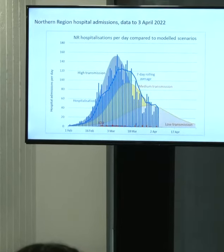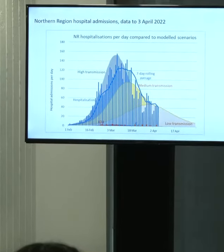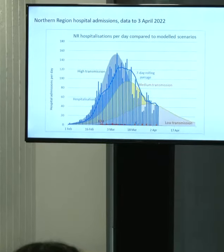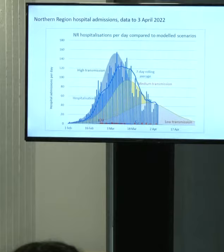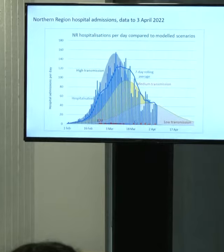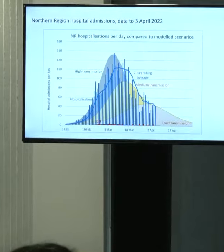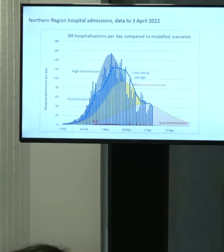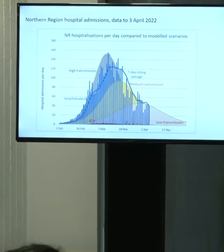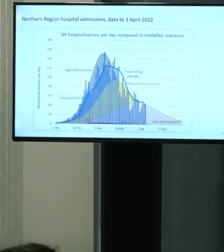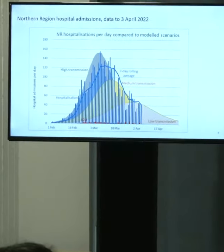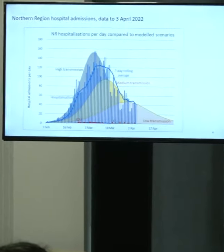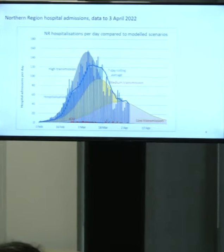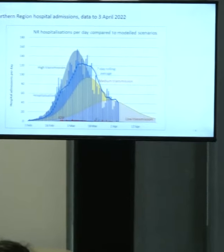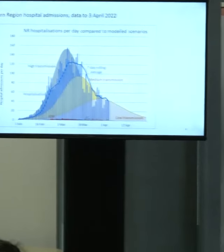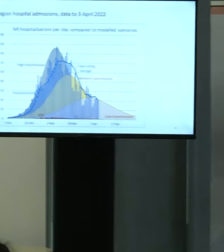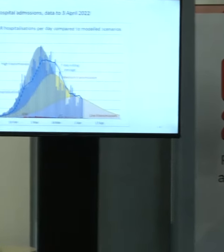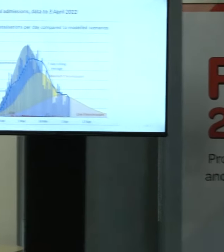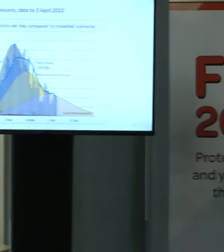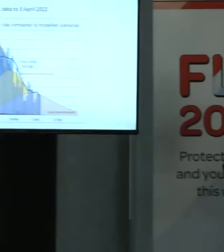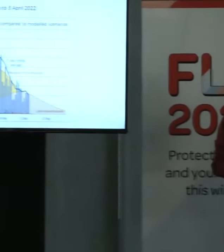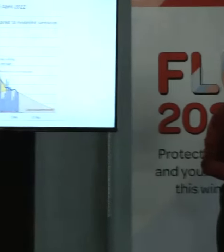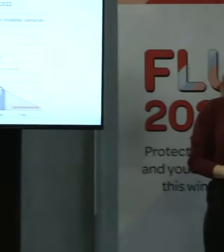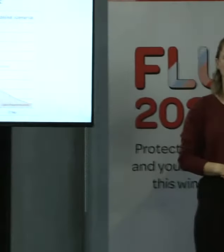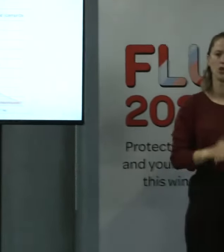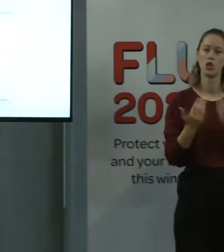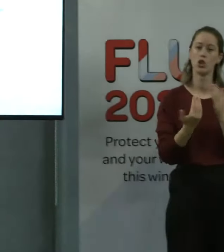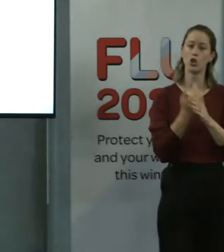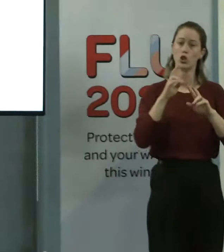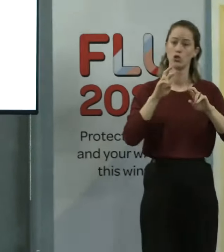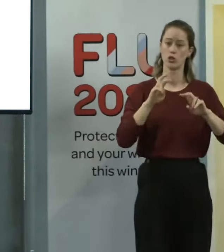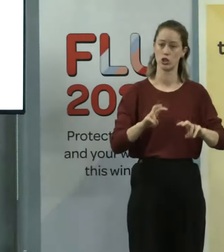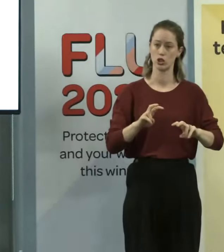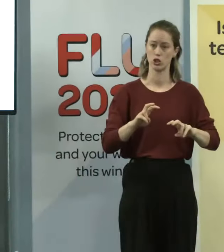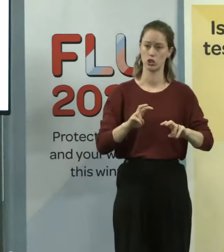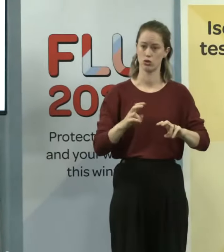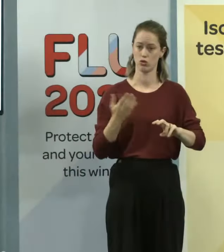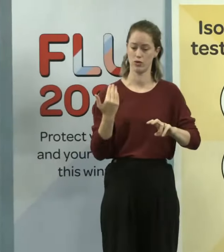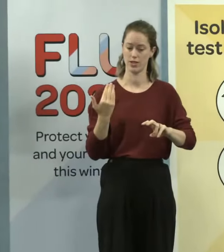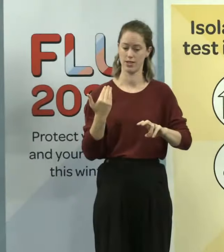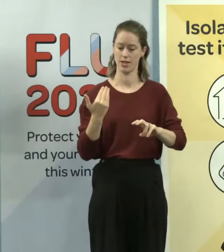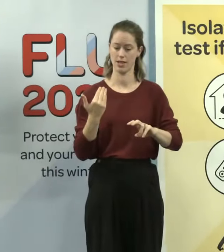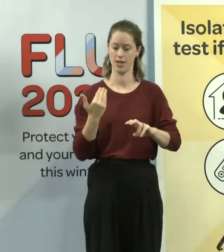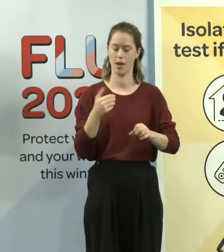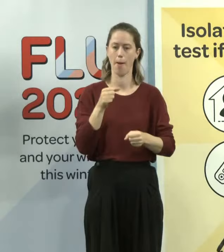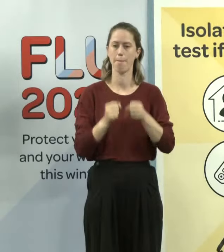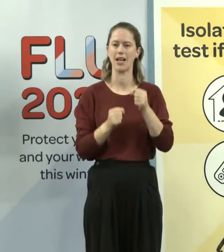tata ki te 40 nga taangata kua